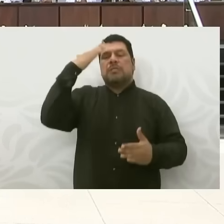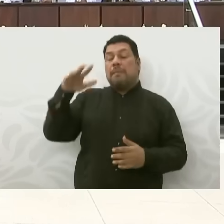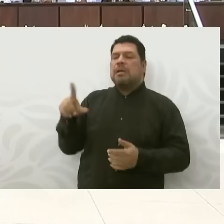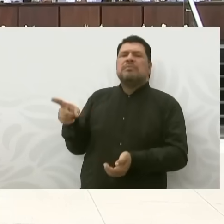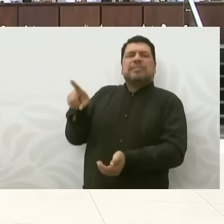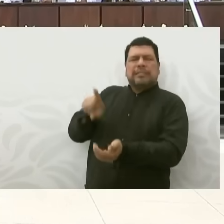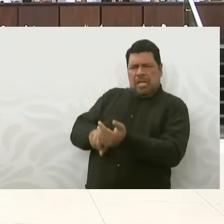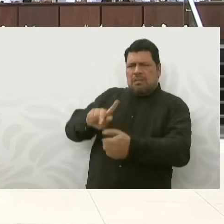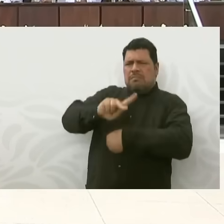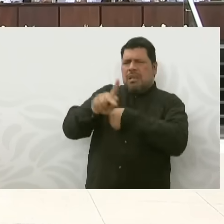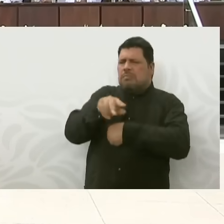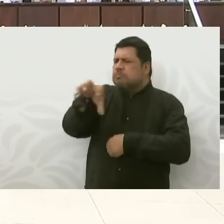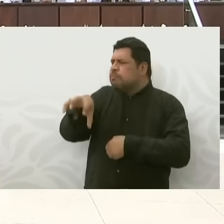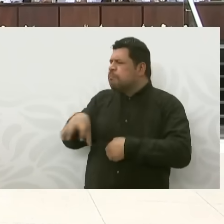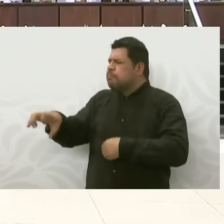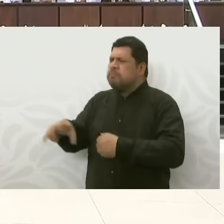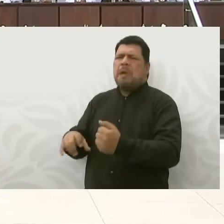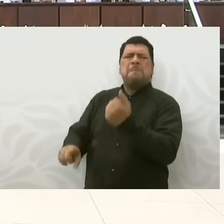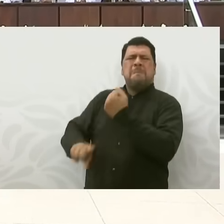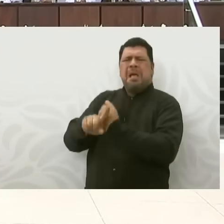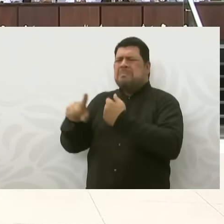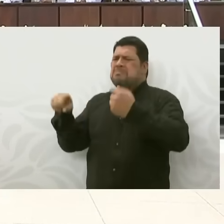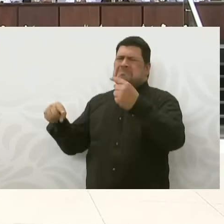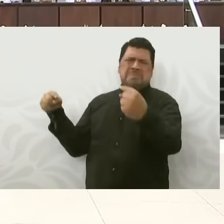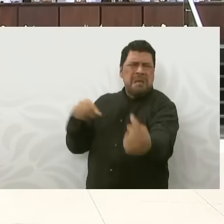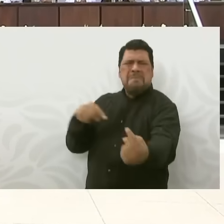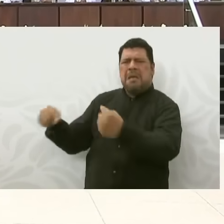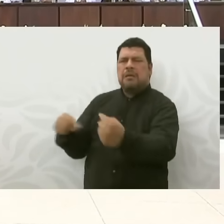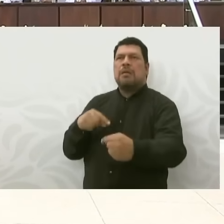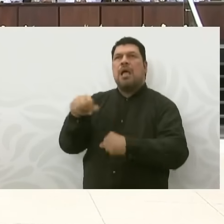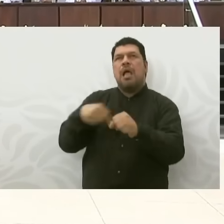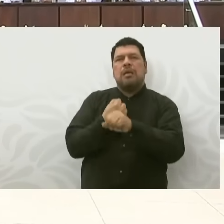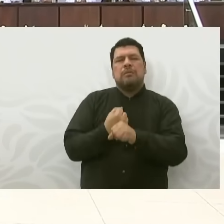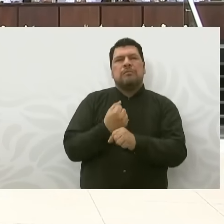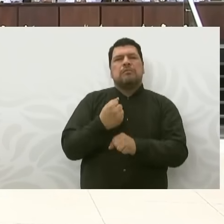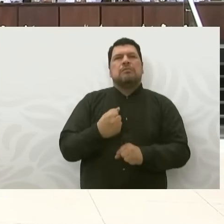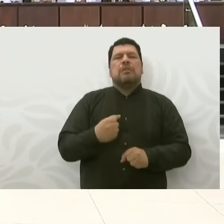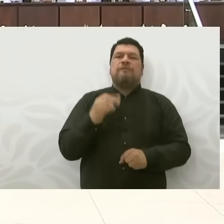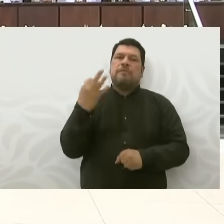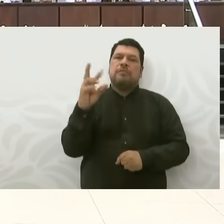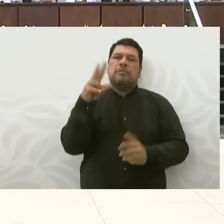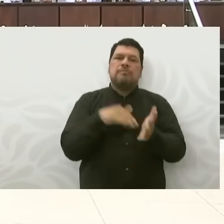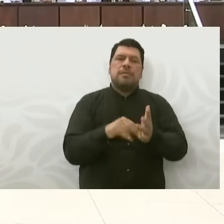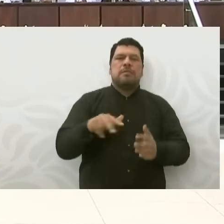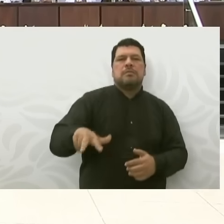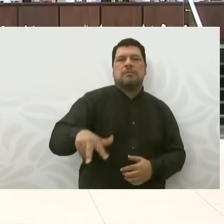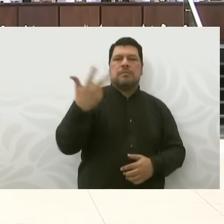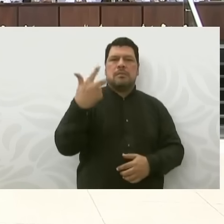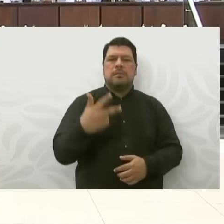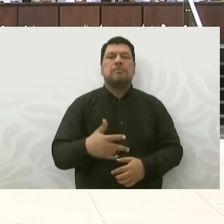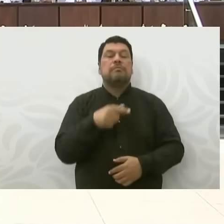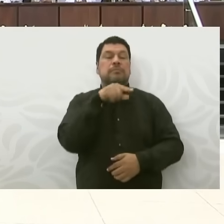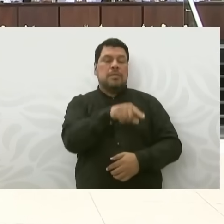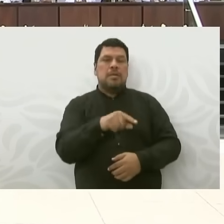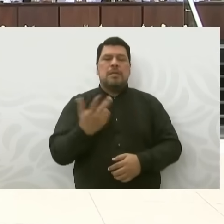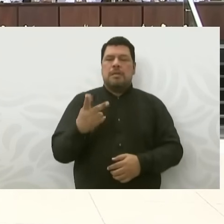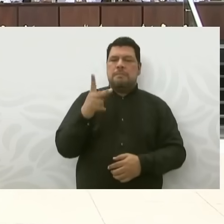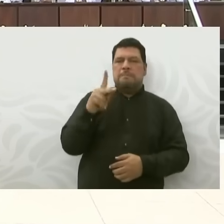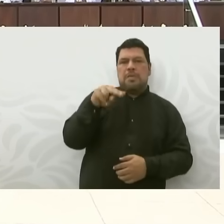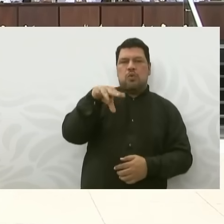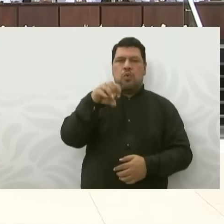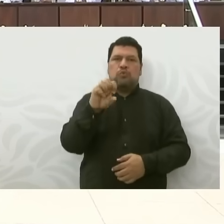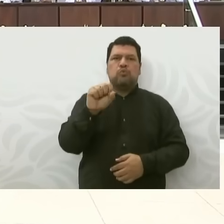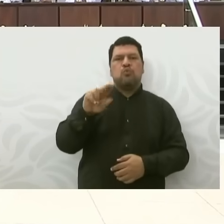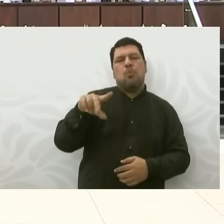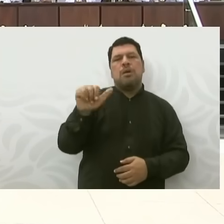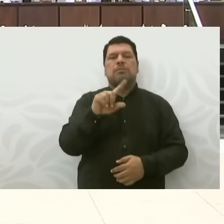en nuestro país en febrero de 2013 Madero y Pino Suárez habían sido asesinados por un golpe de